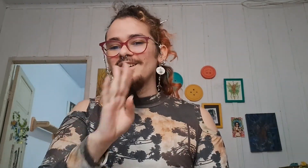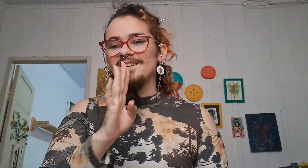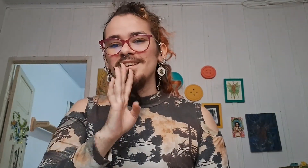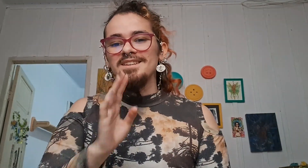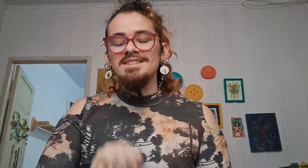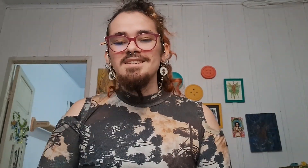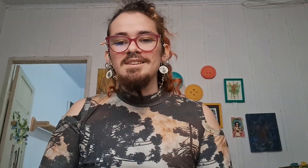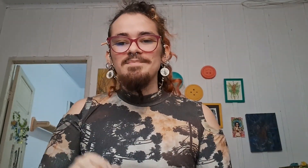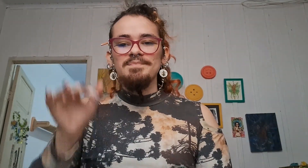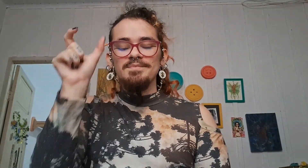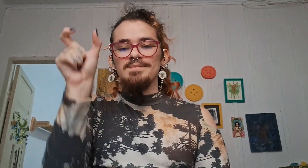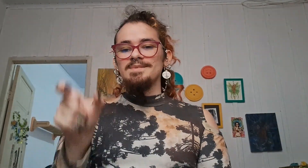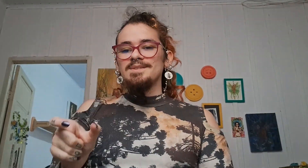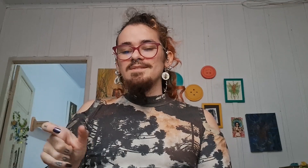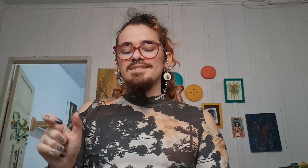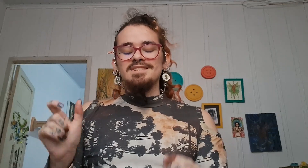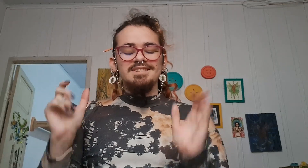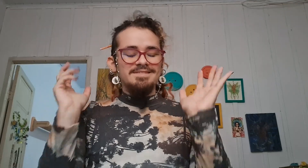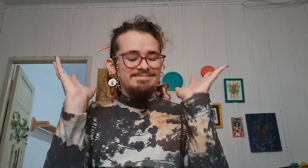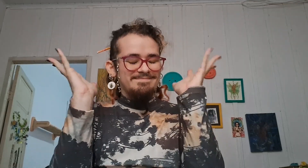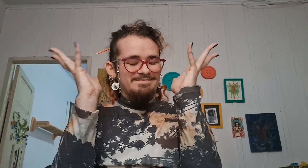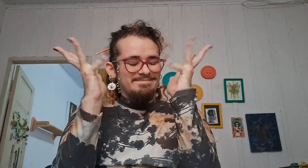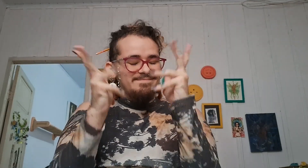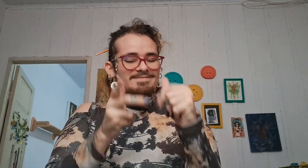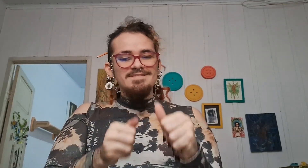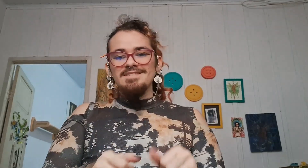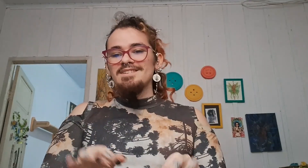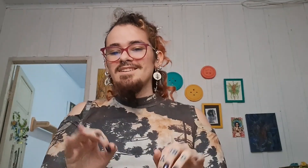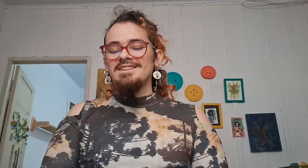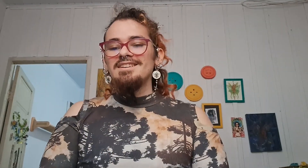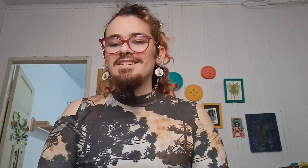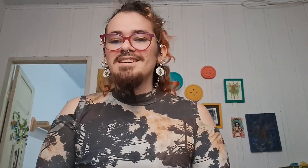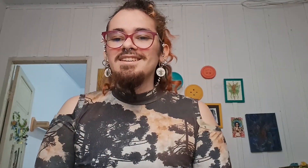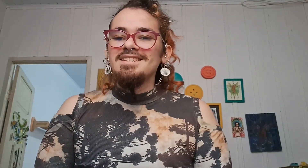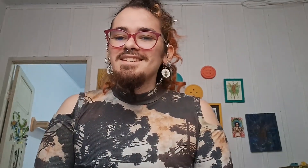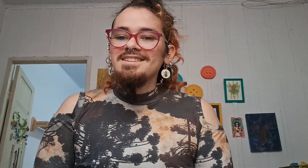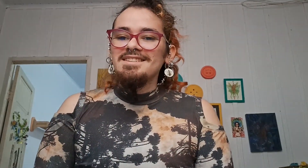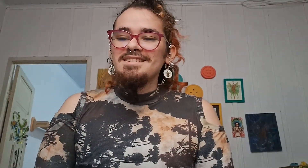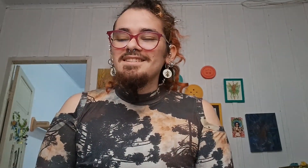conheci pessoas maravilhosas